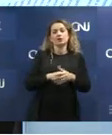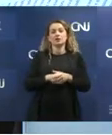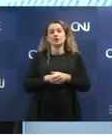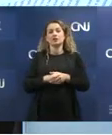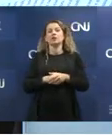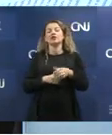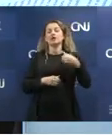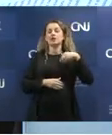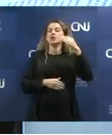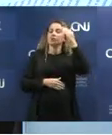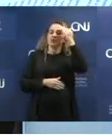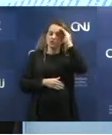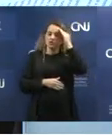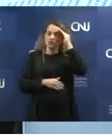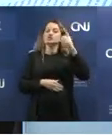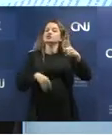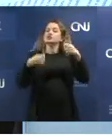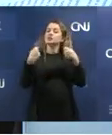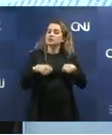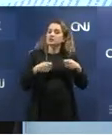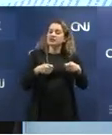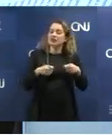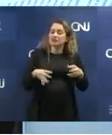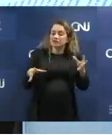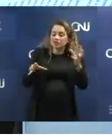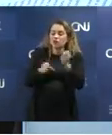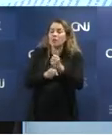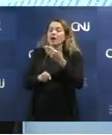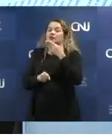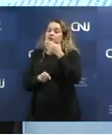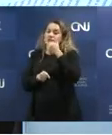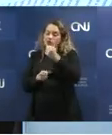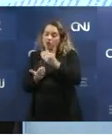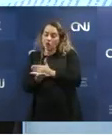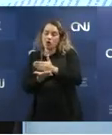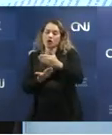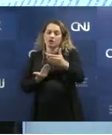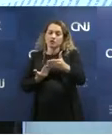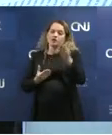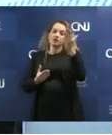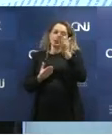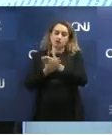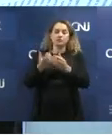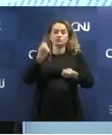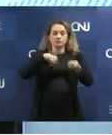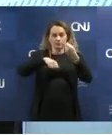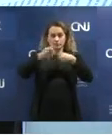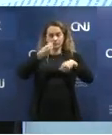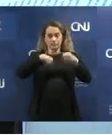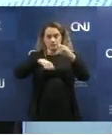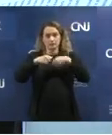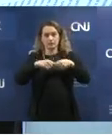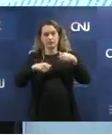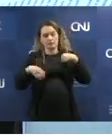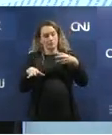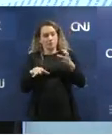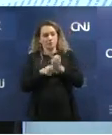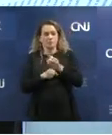que deveria ser apurado melhor através de um processo administrativo disciplinar. Esse é o resumo. Obrigado, obrigado.